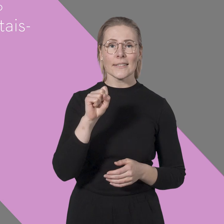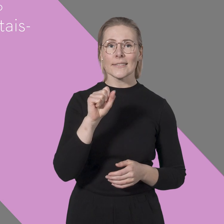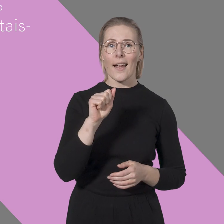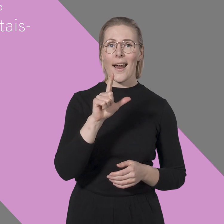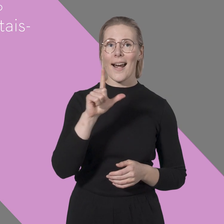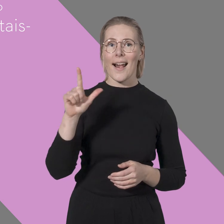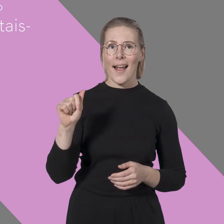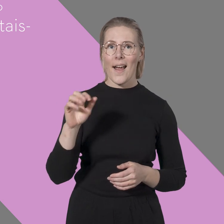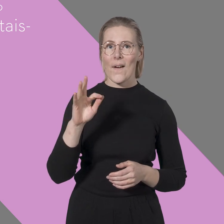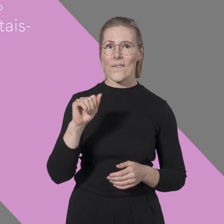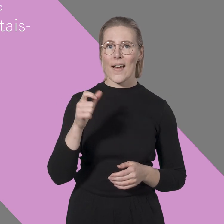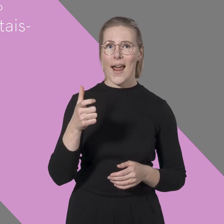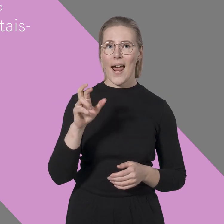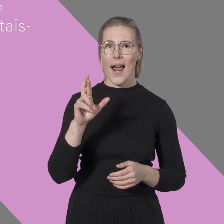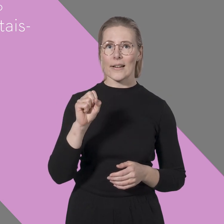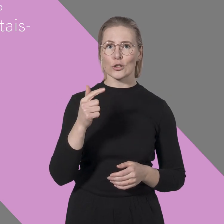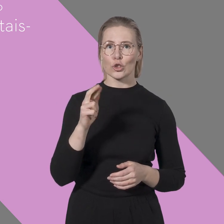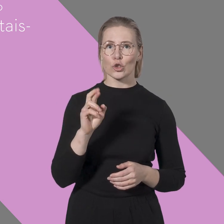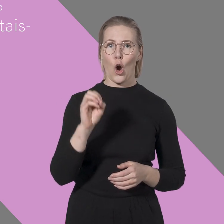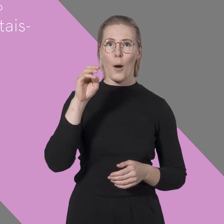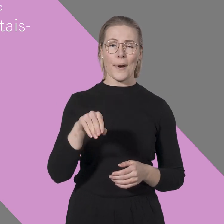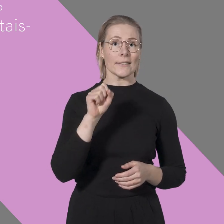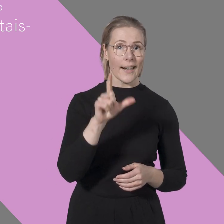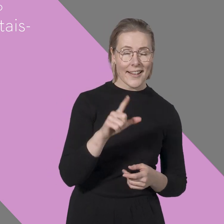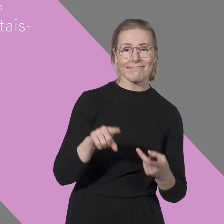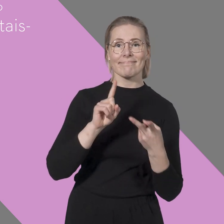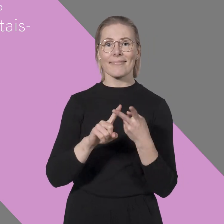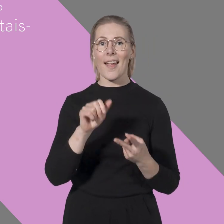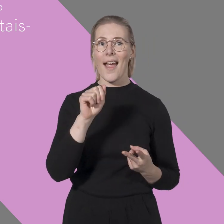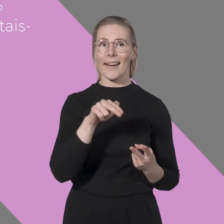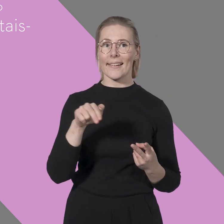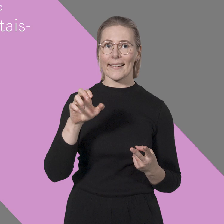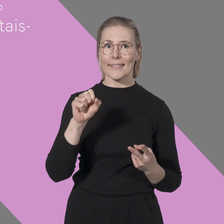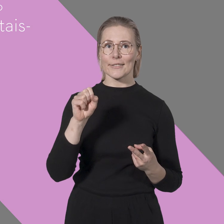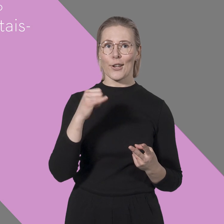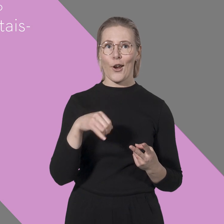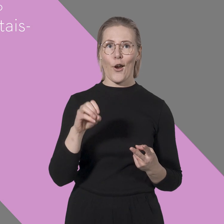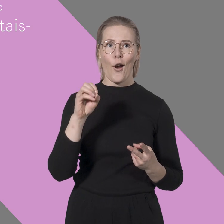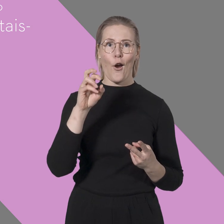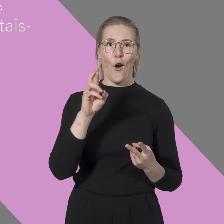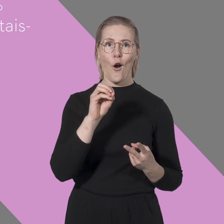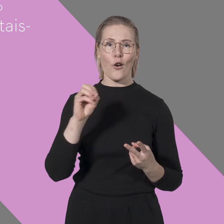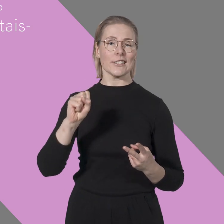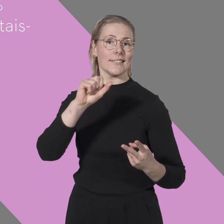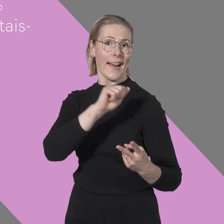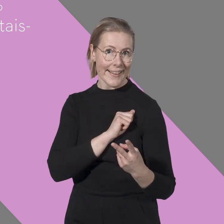Salla Fagerström ja Anne Sjöroos.